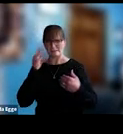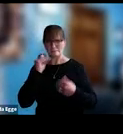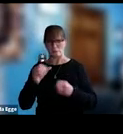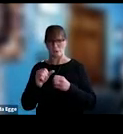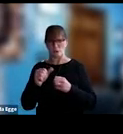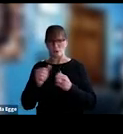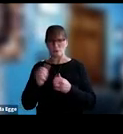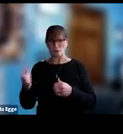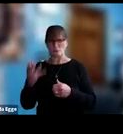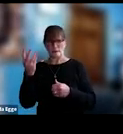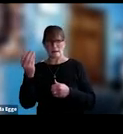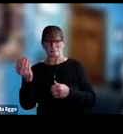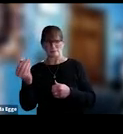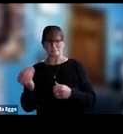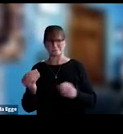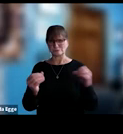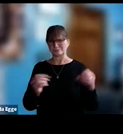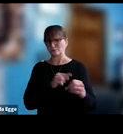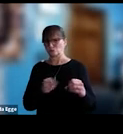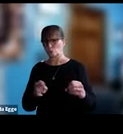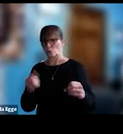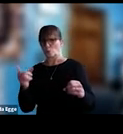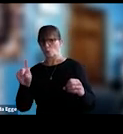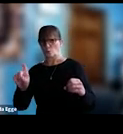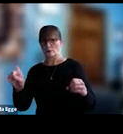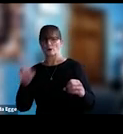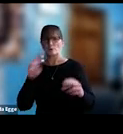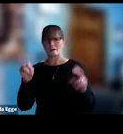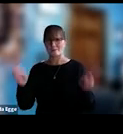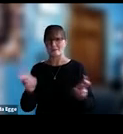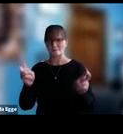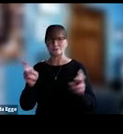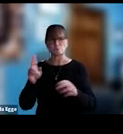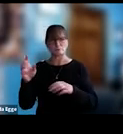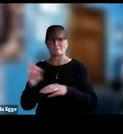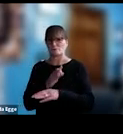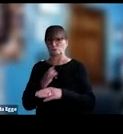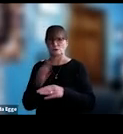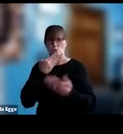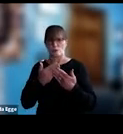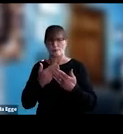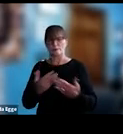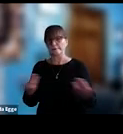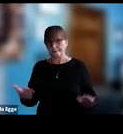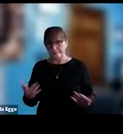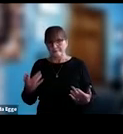que no sea ir de cero a cien". Tenemos esa frase: "Incluso cuando parece que está funcionando bastante bien". Así que la agresividad extrema de Paige